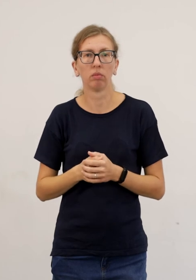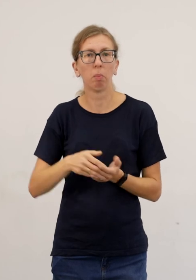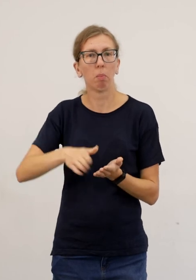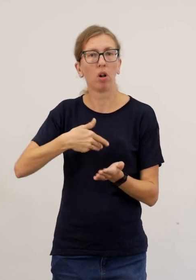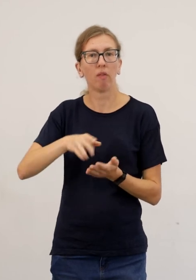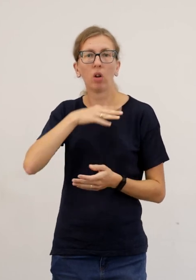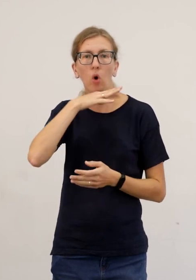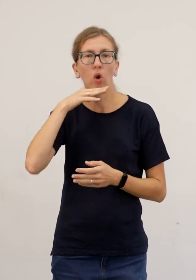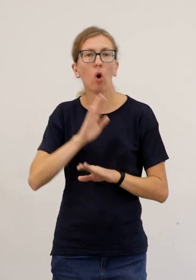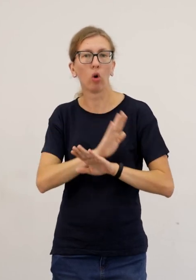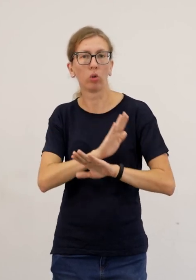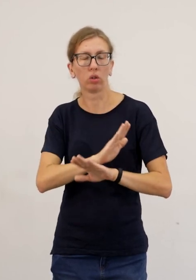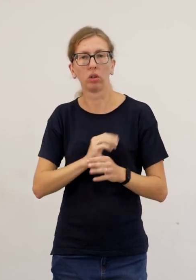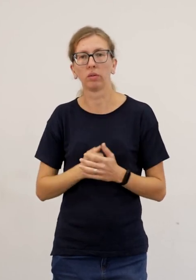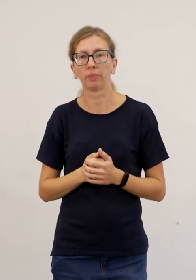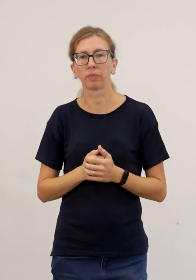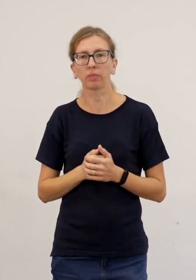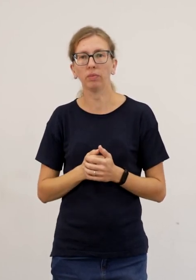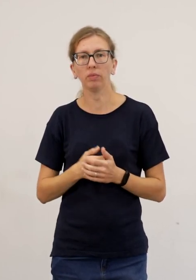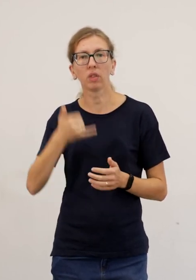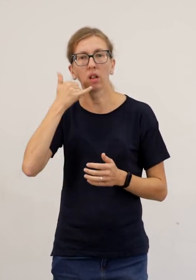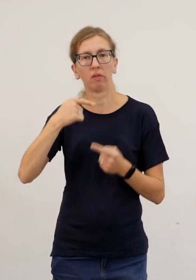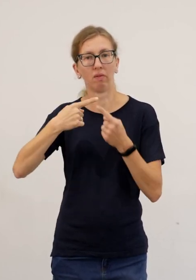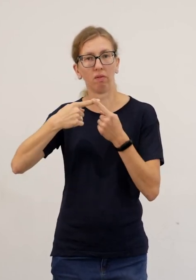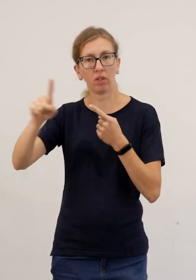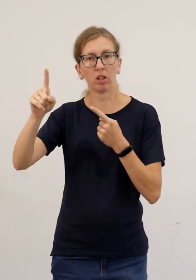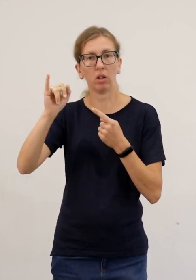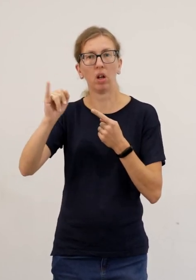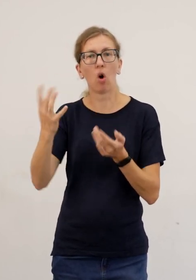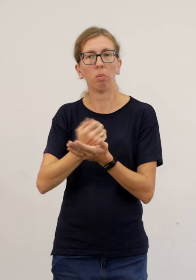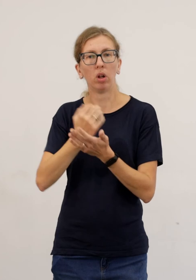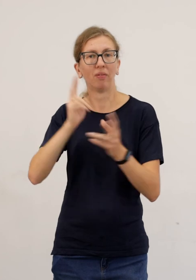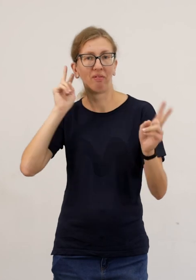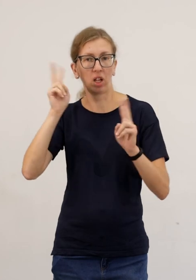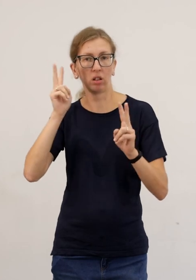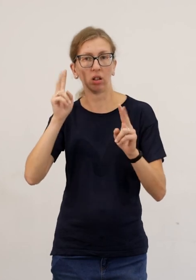Aparatura przystosowana jest do wysyłania i odbierania sygnałów brzęczykowych i induktorowych.